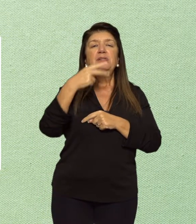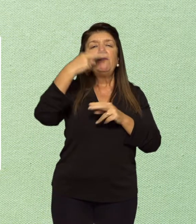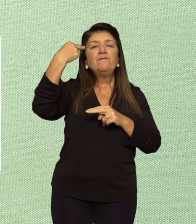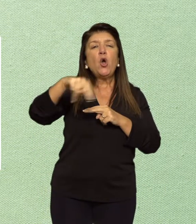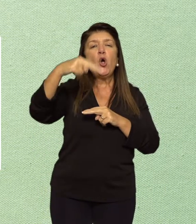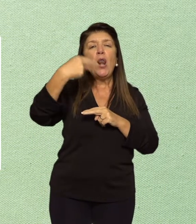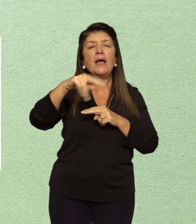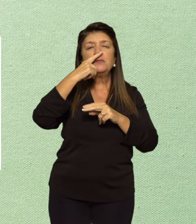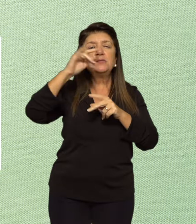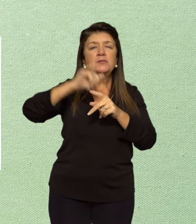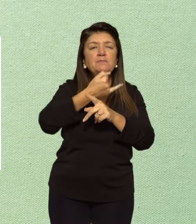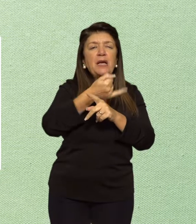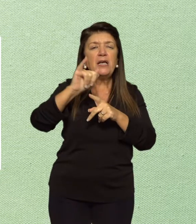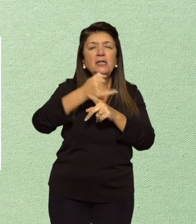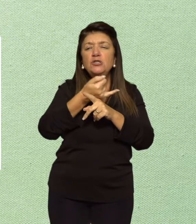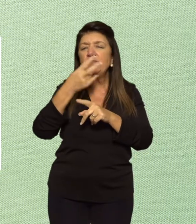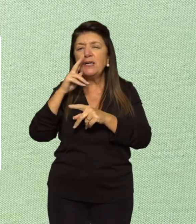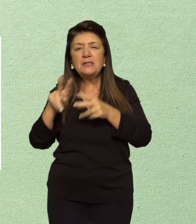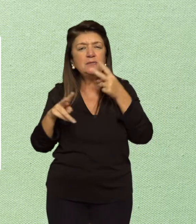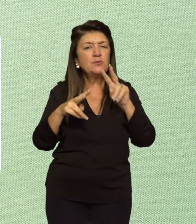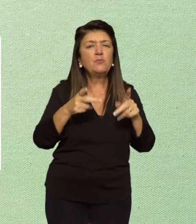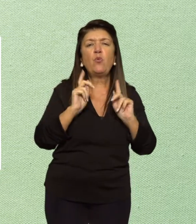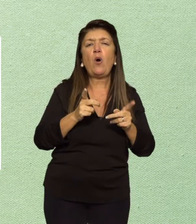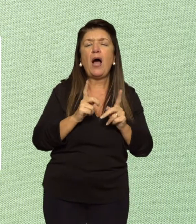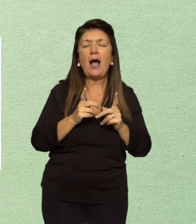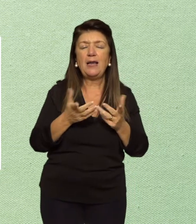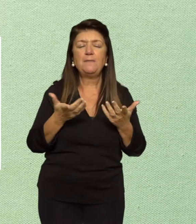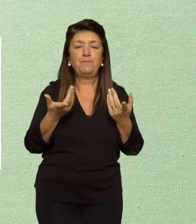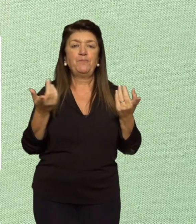le donne con disabilità aiuta ad aprire gli occhi. Quindi facciamo anche noi un po' questa